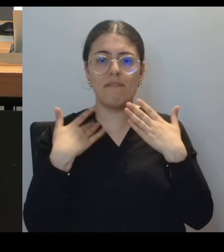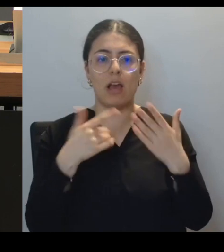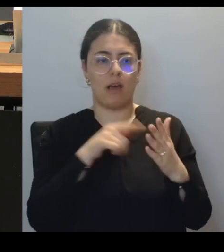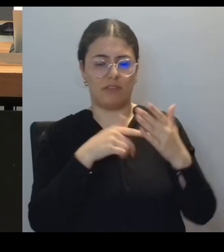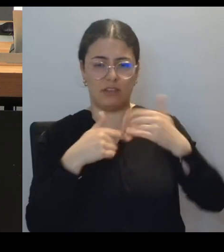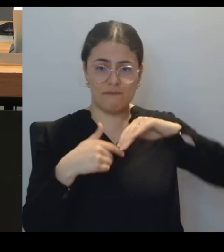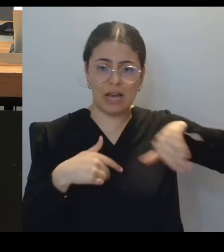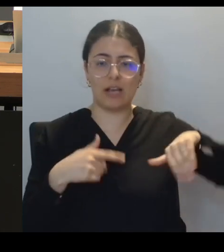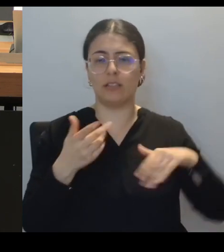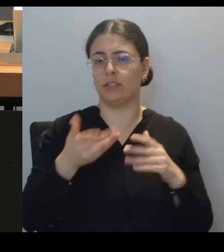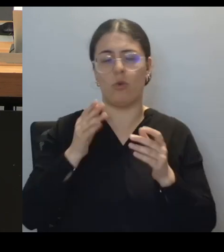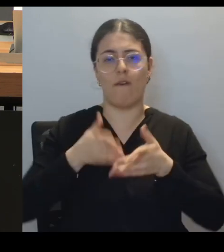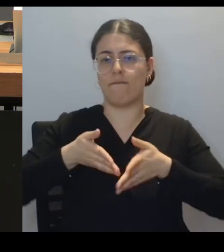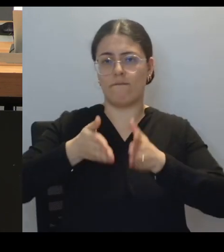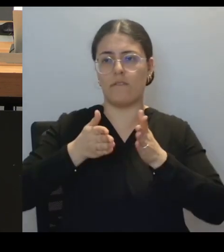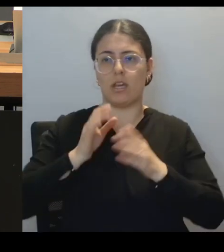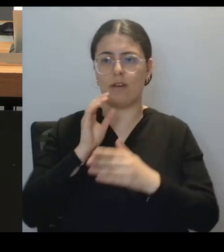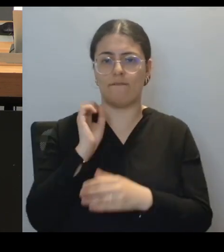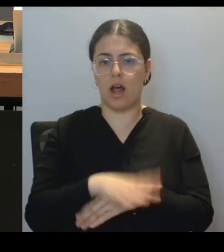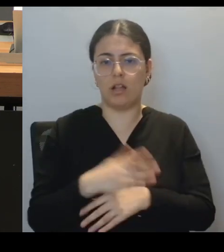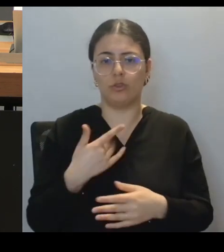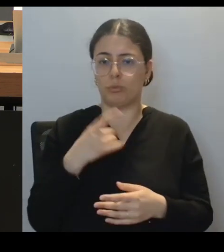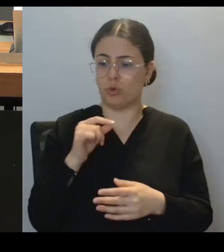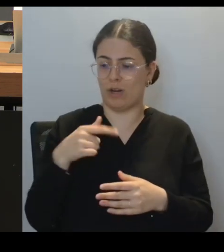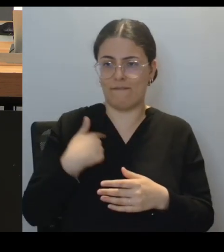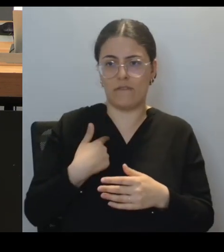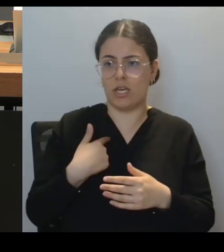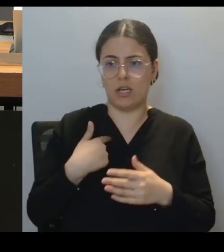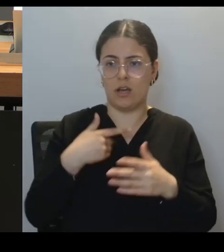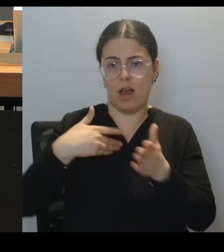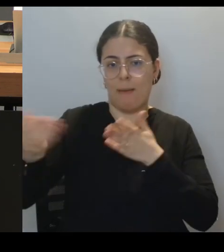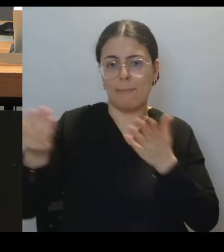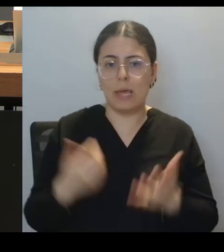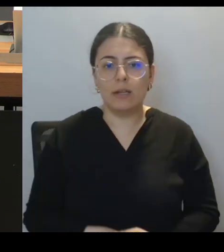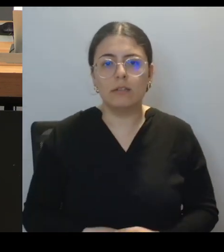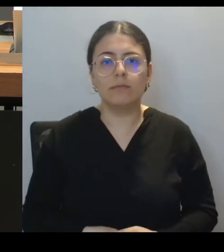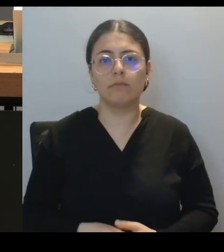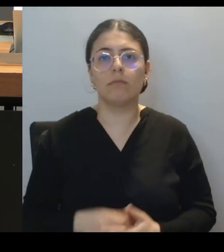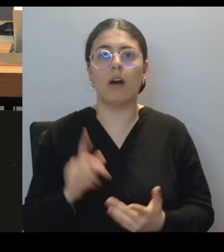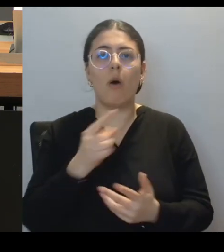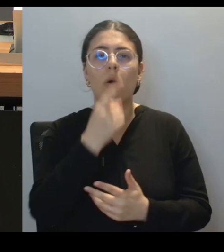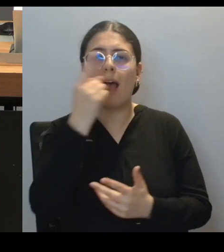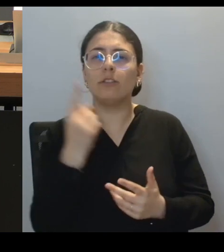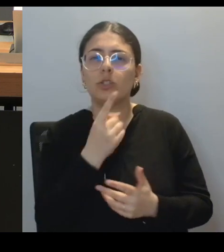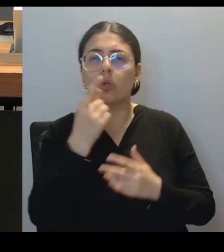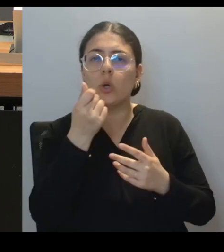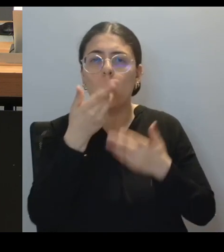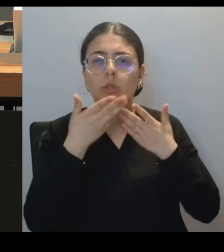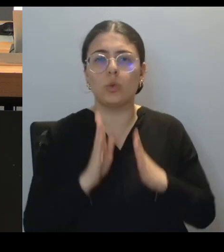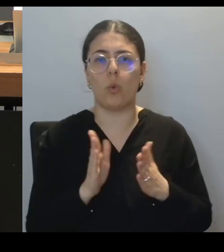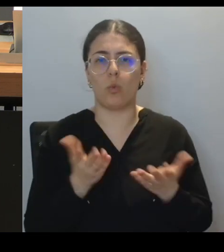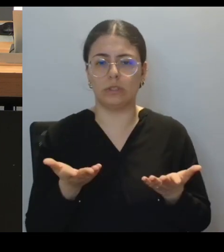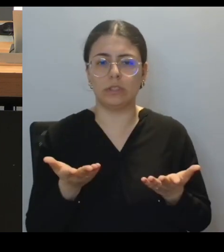Und dann sagen Sie eine Stunde kostenfrei. Über 80 % der Nutzer des Fahrradleihsystems nutzen